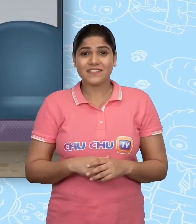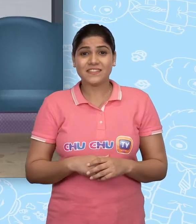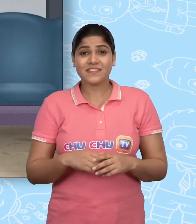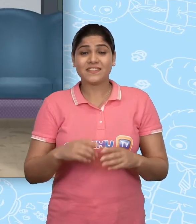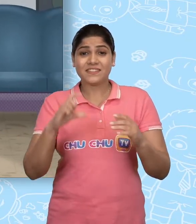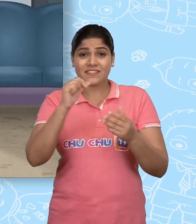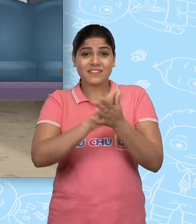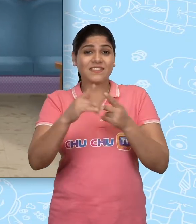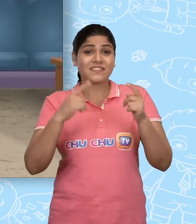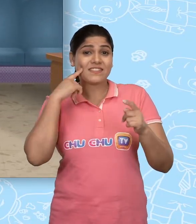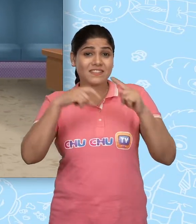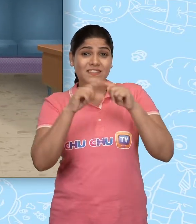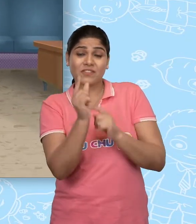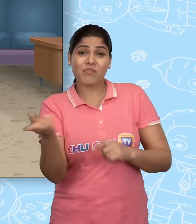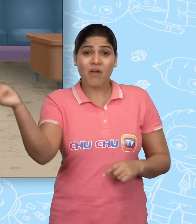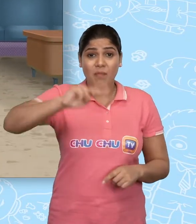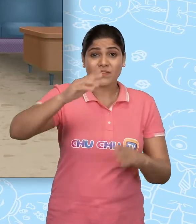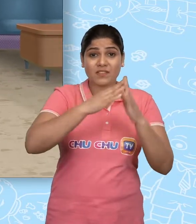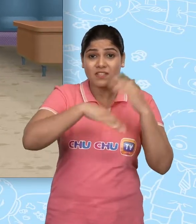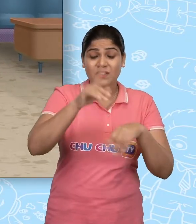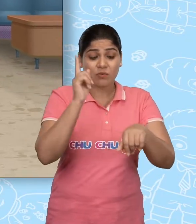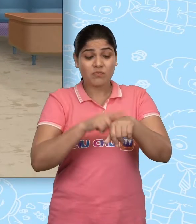जब Chiku वापस घर गई तो खानें का time था